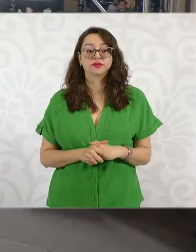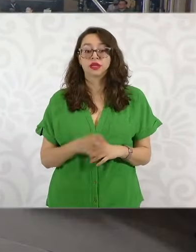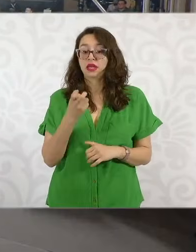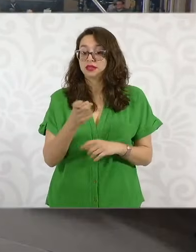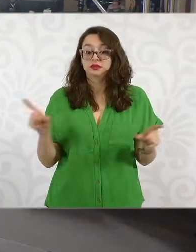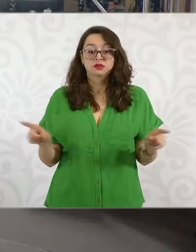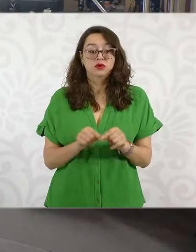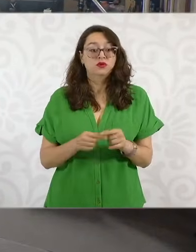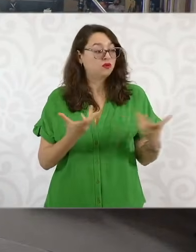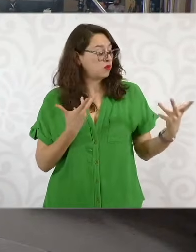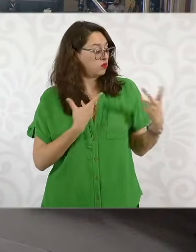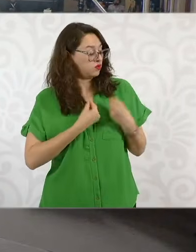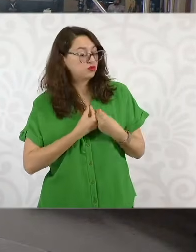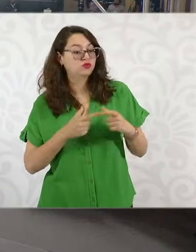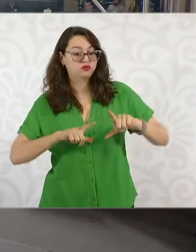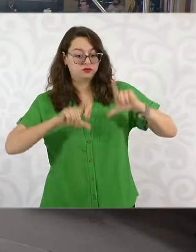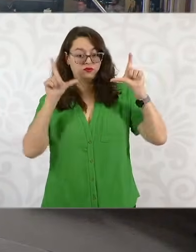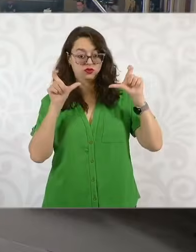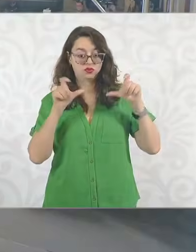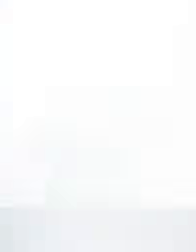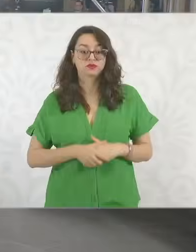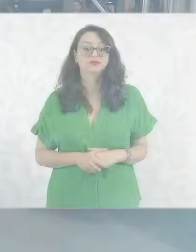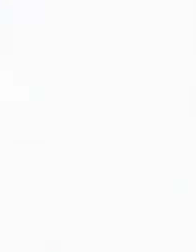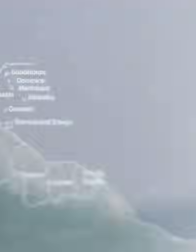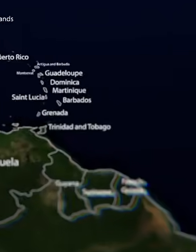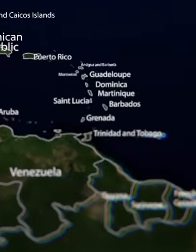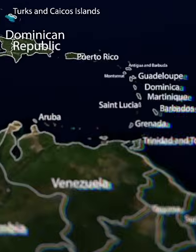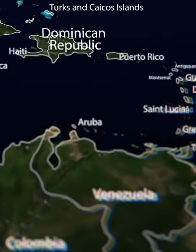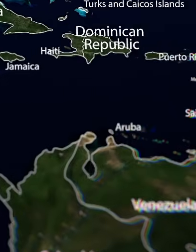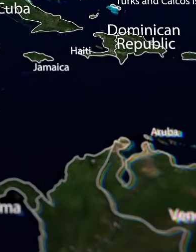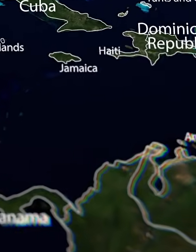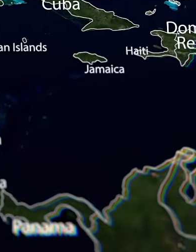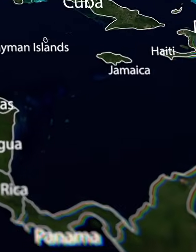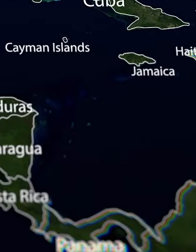con los grandes y de cuidar con dignidad a su gente. Con la fuerza de nuestra industria